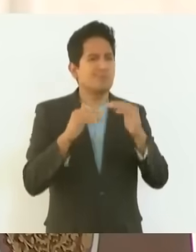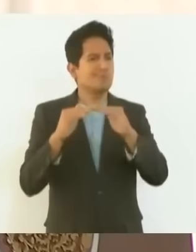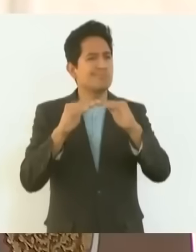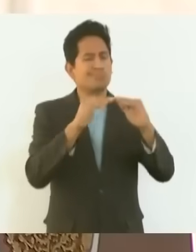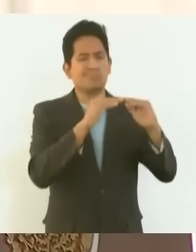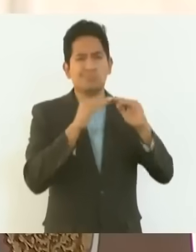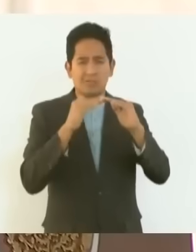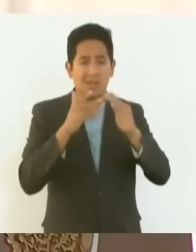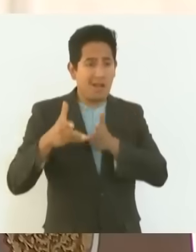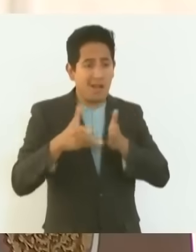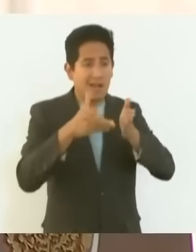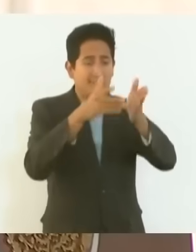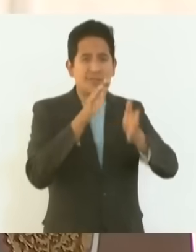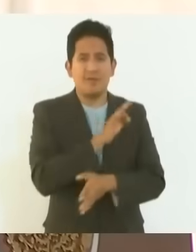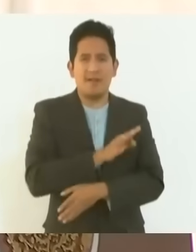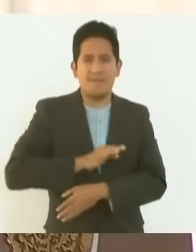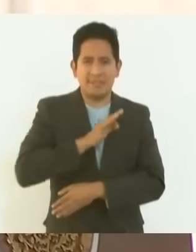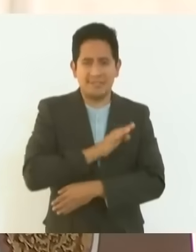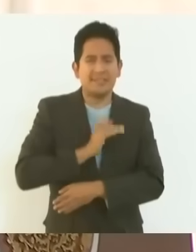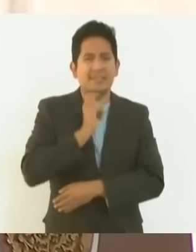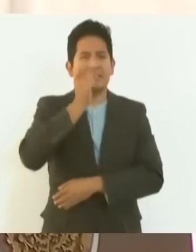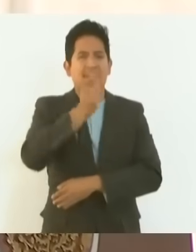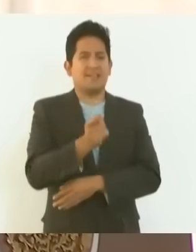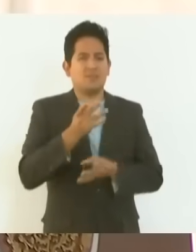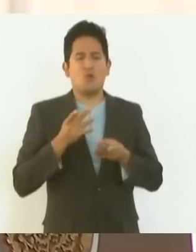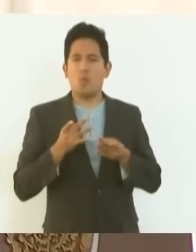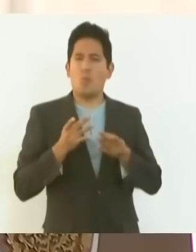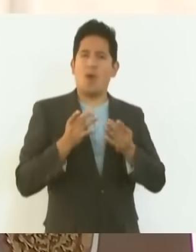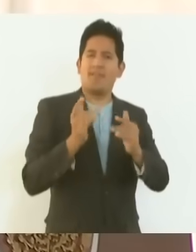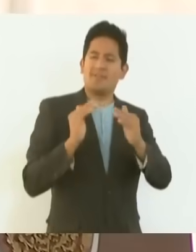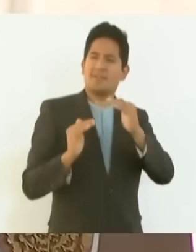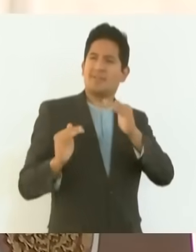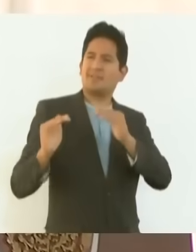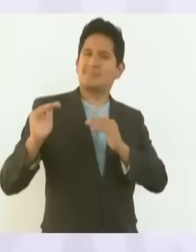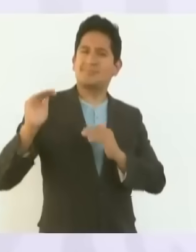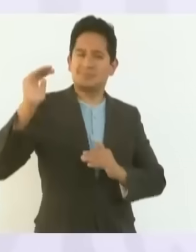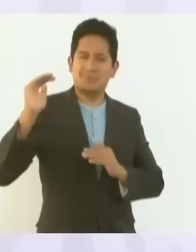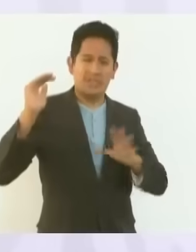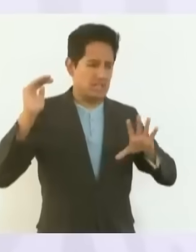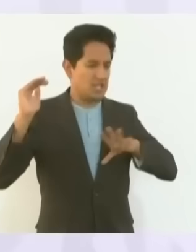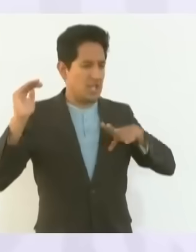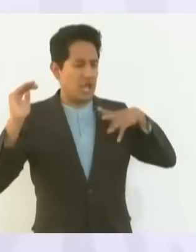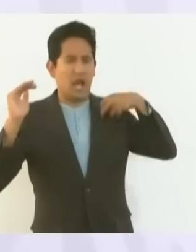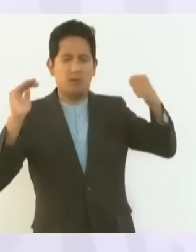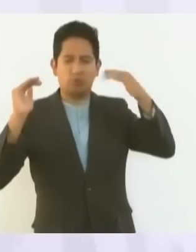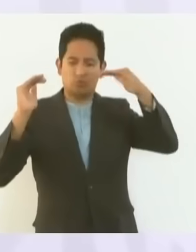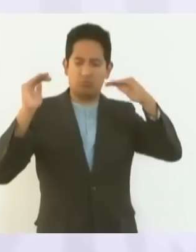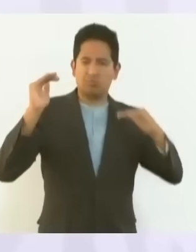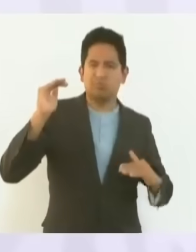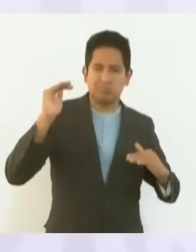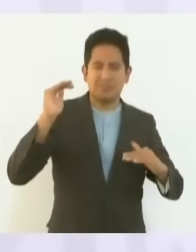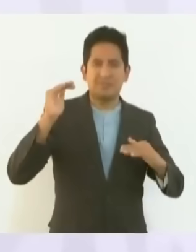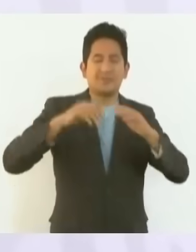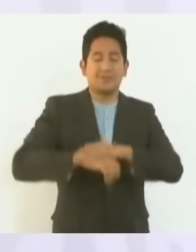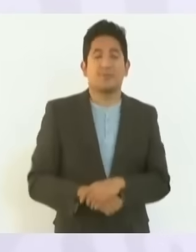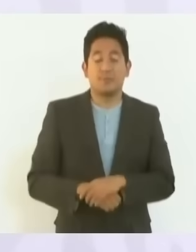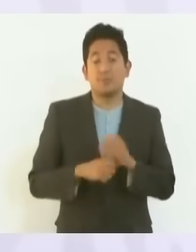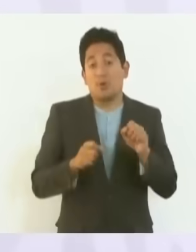es el triunfo de la dignidad sobre el abuso. Es el triunfo del abrazo frente al racismo.